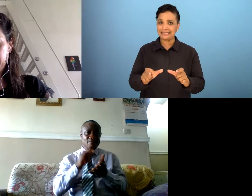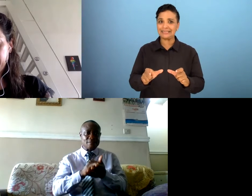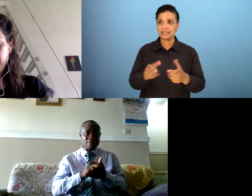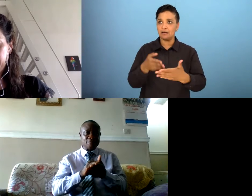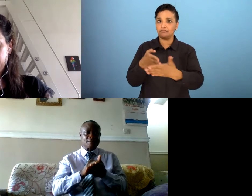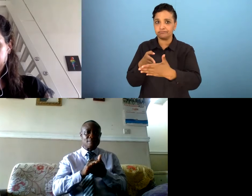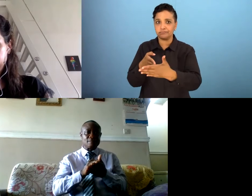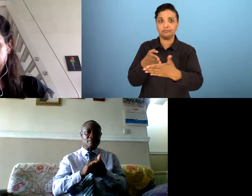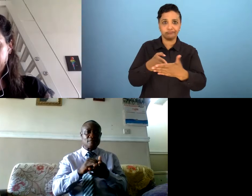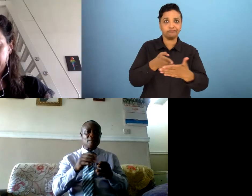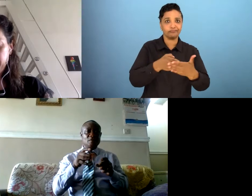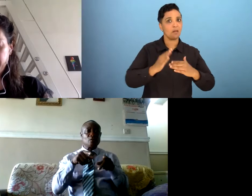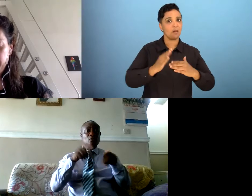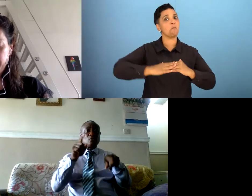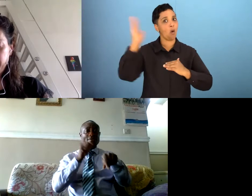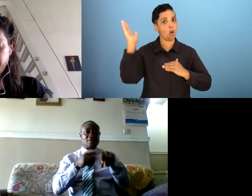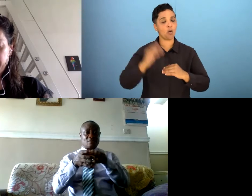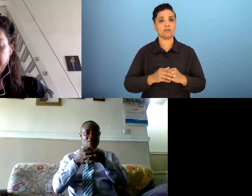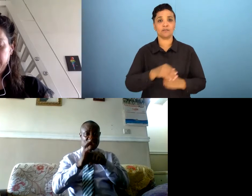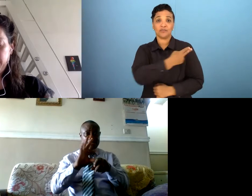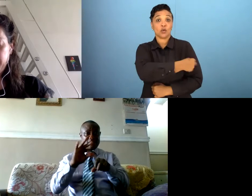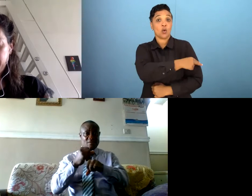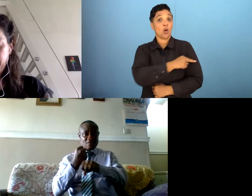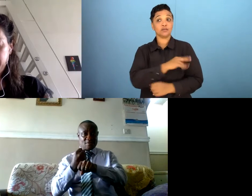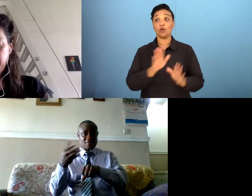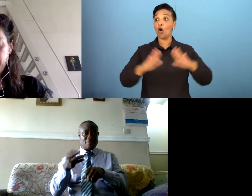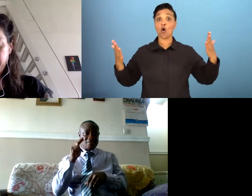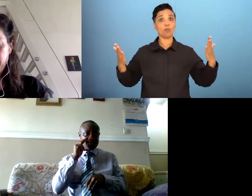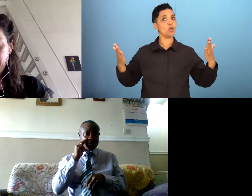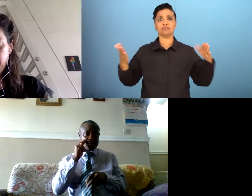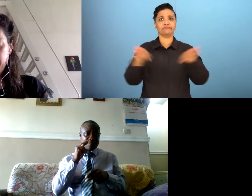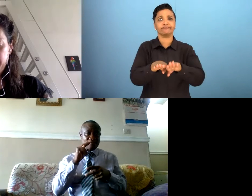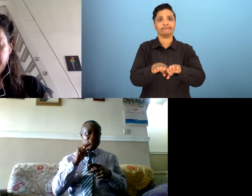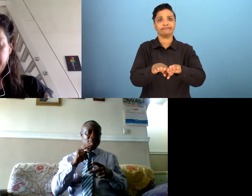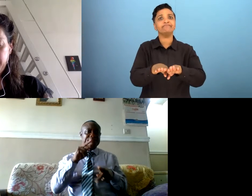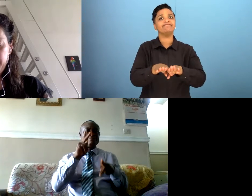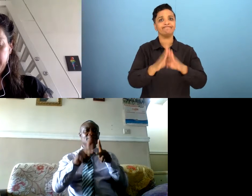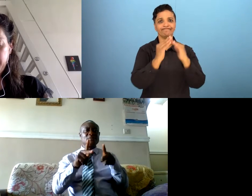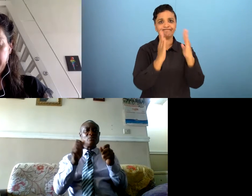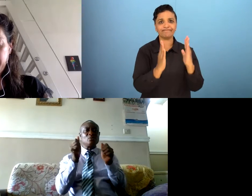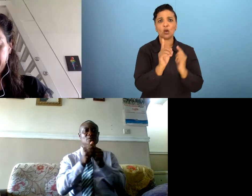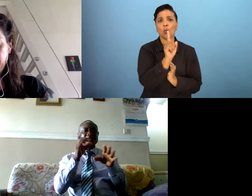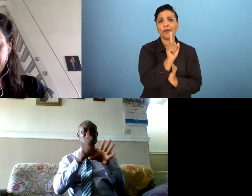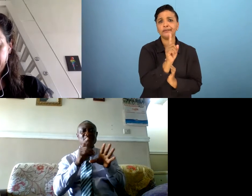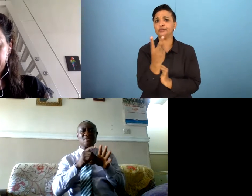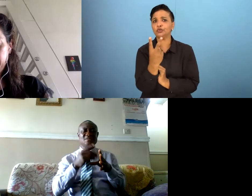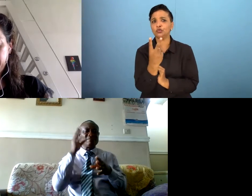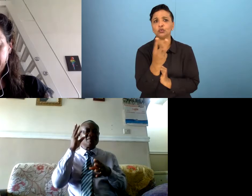aumentó el acceso a los servicios de salud .